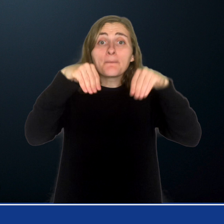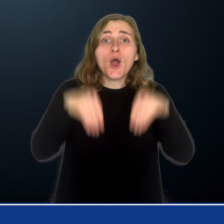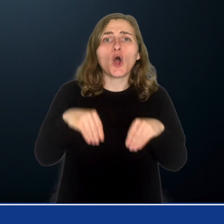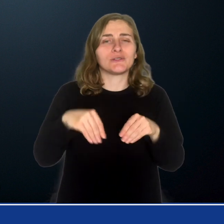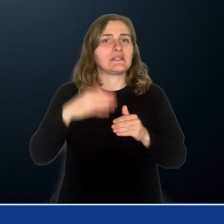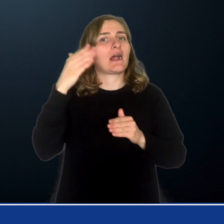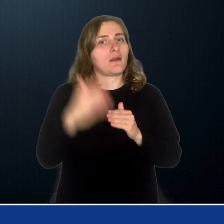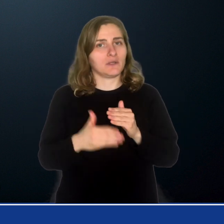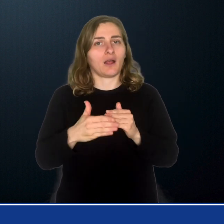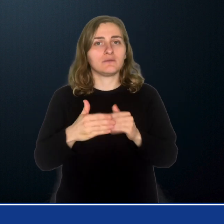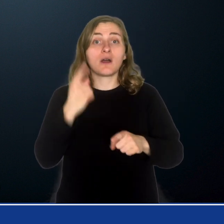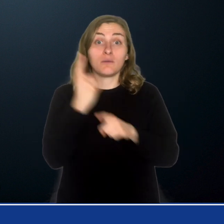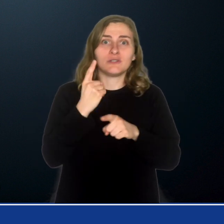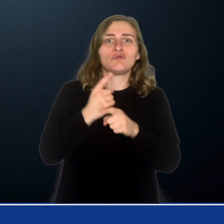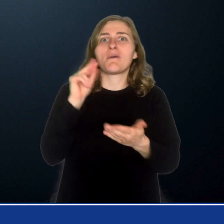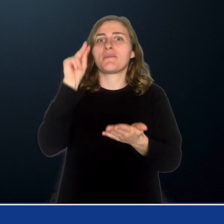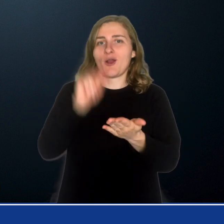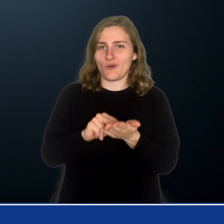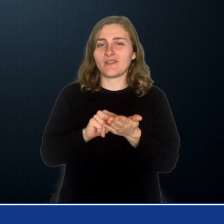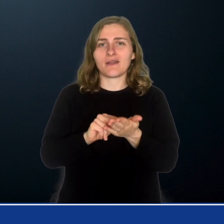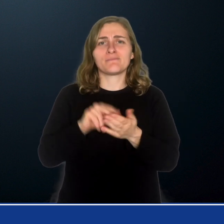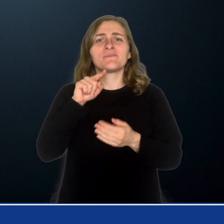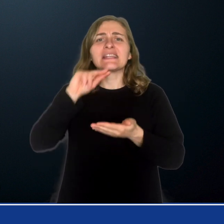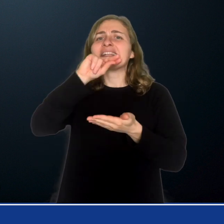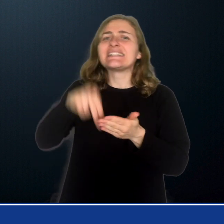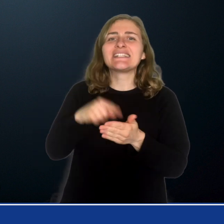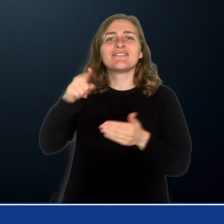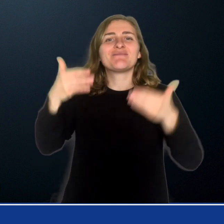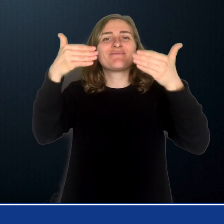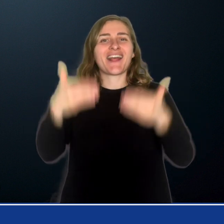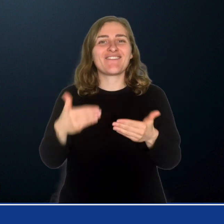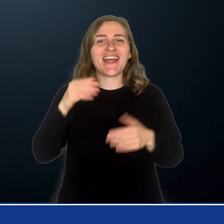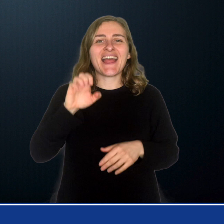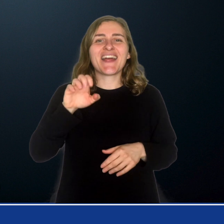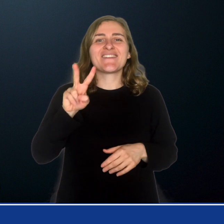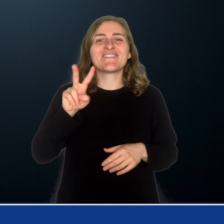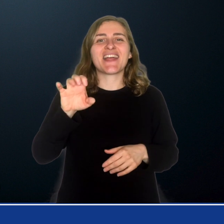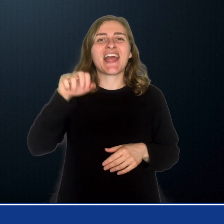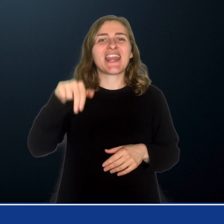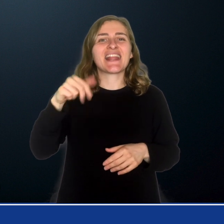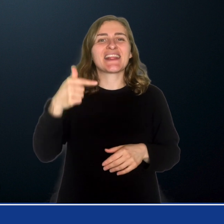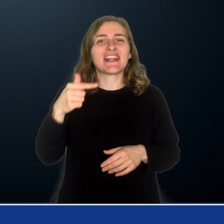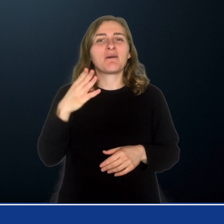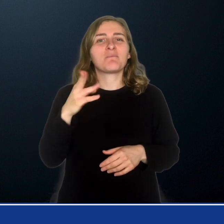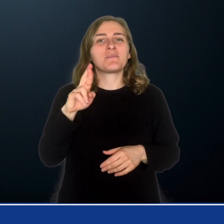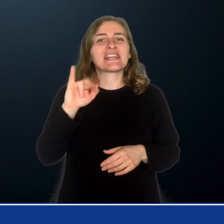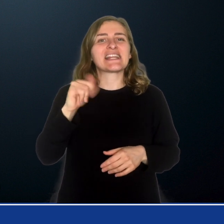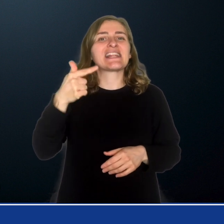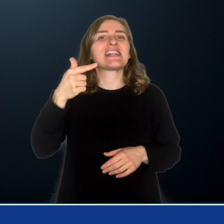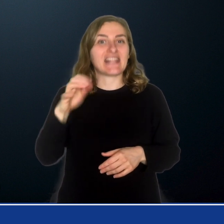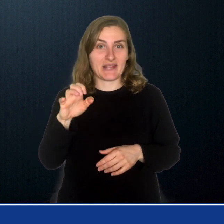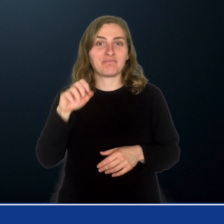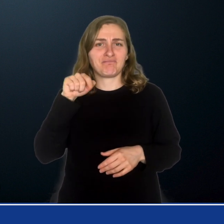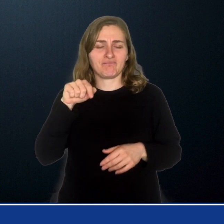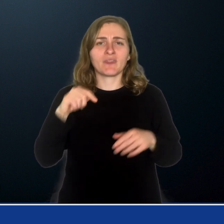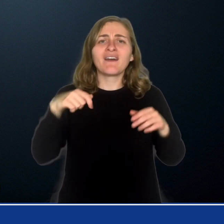I posti sono limitati, vi invitiamo quindi a iscrivervi su Eventbrite.